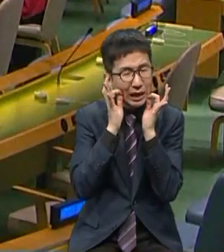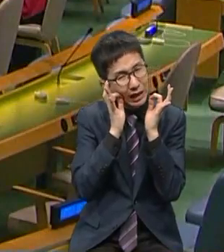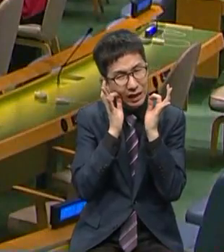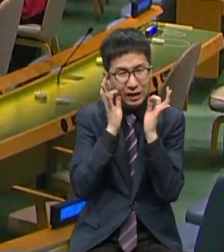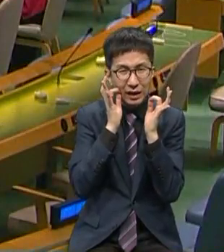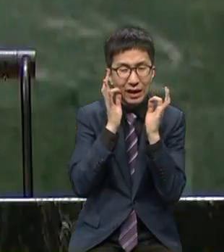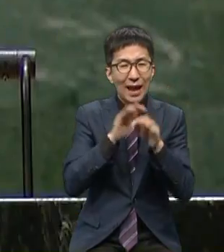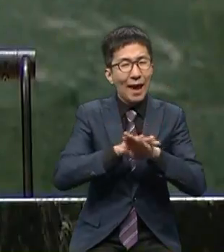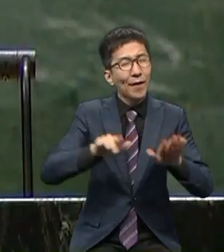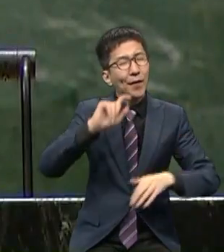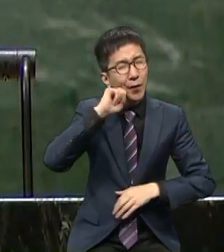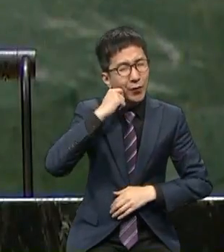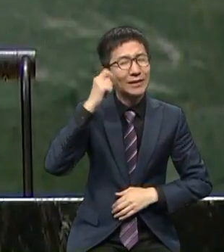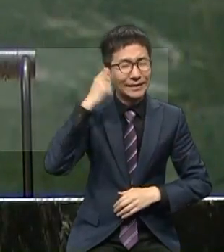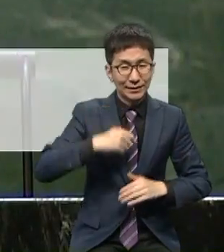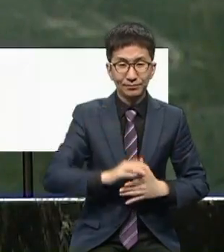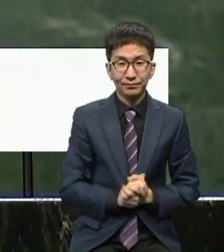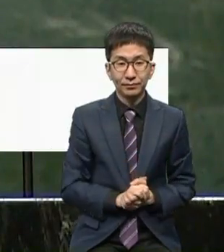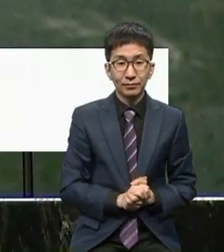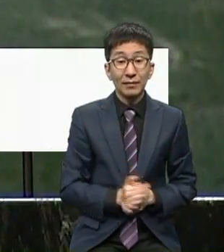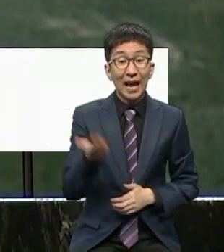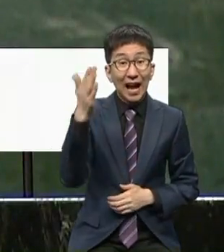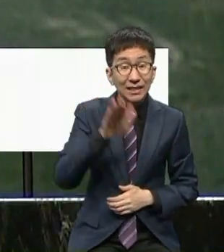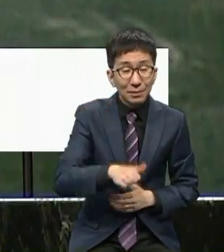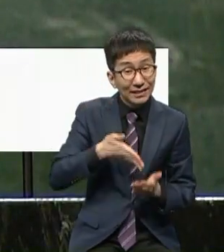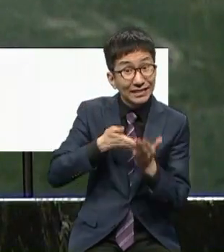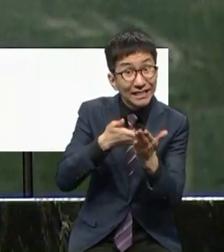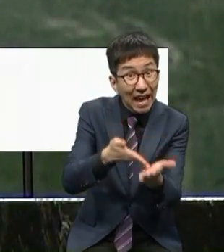많습니다. 다만 문 대통령의 이번 제안이 저강도